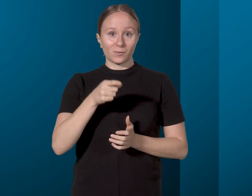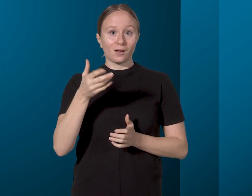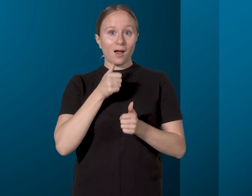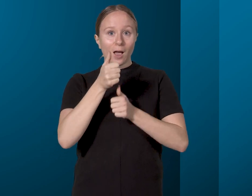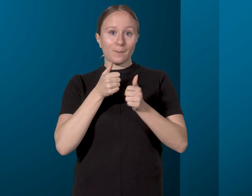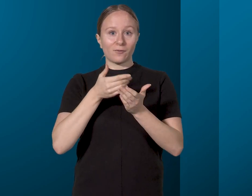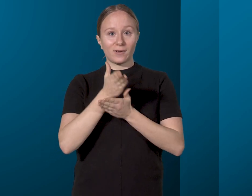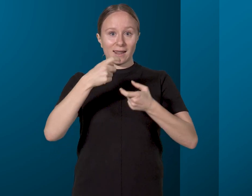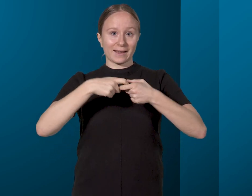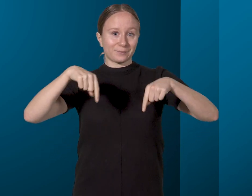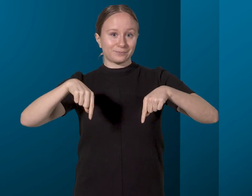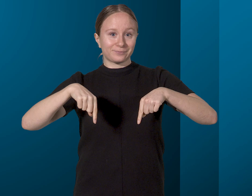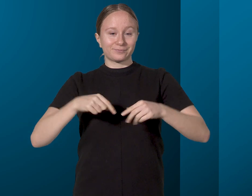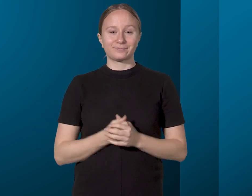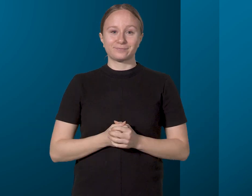Du kan anmäla dig via länken nedan.